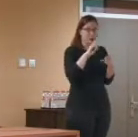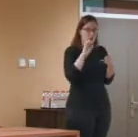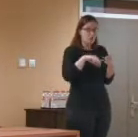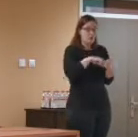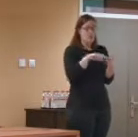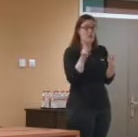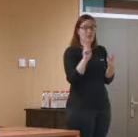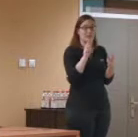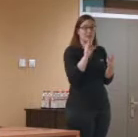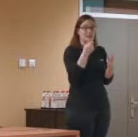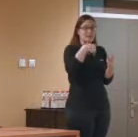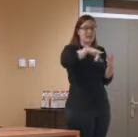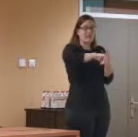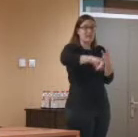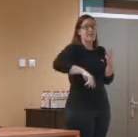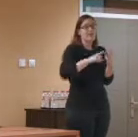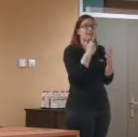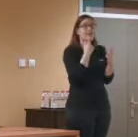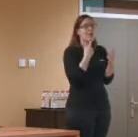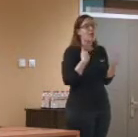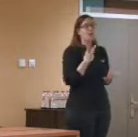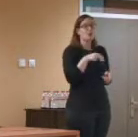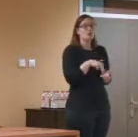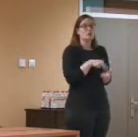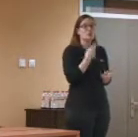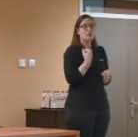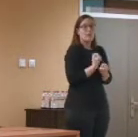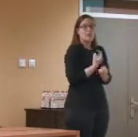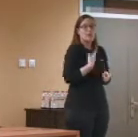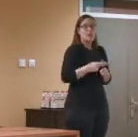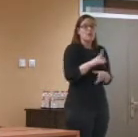decía "estoy en política para forrarme", supongo que os acordaréis,